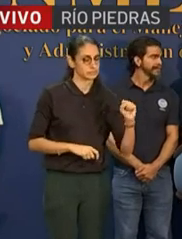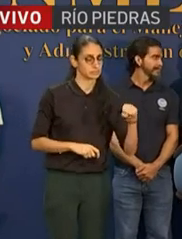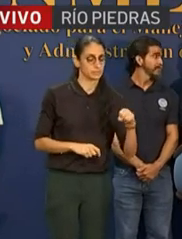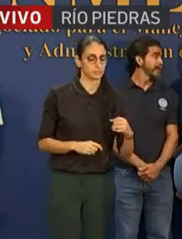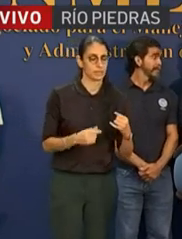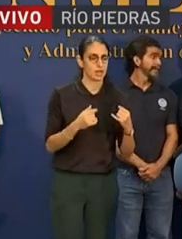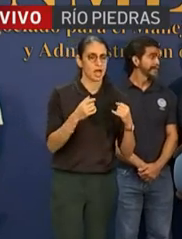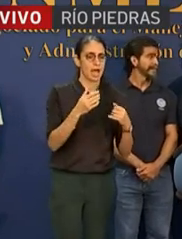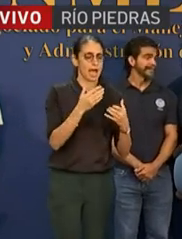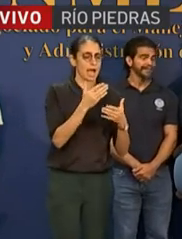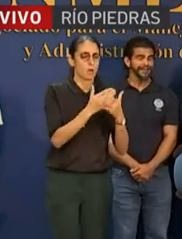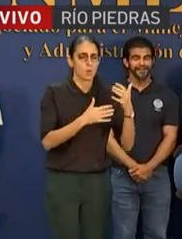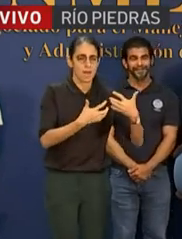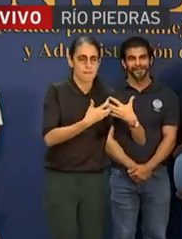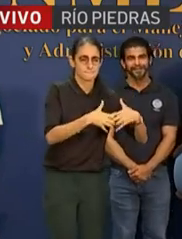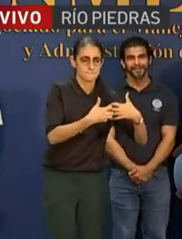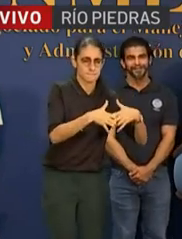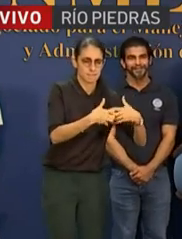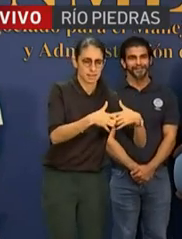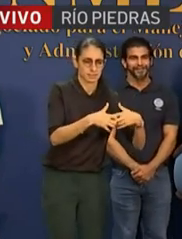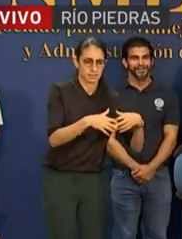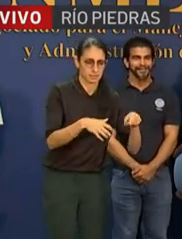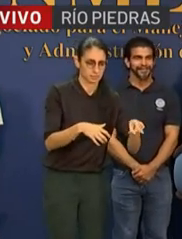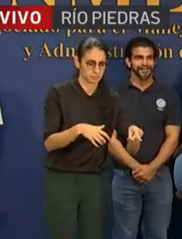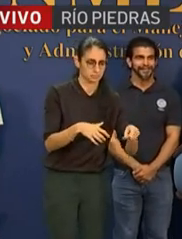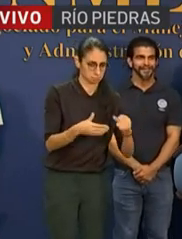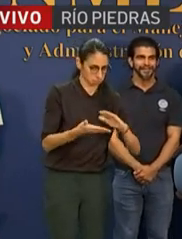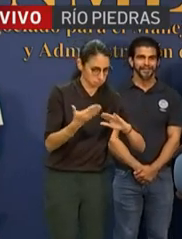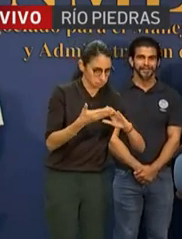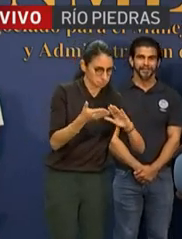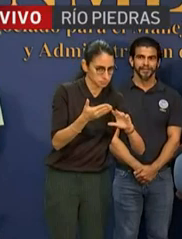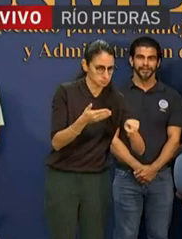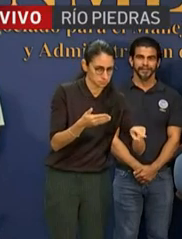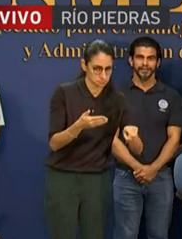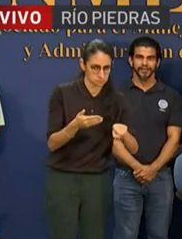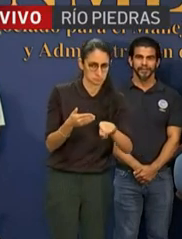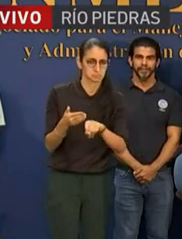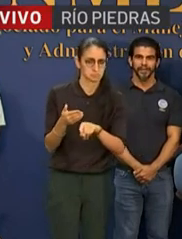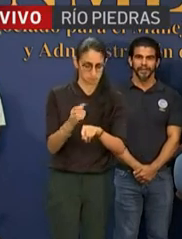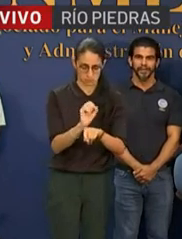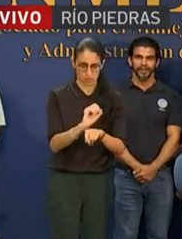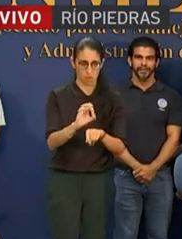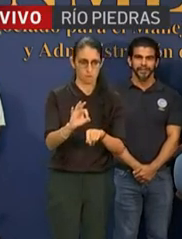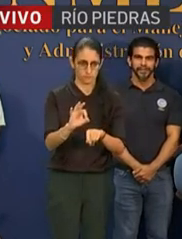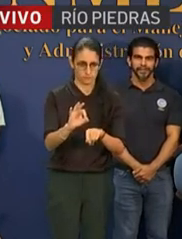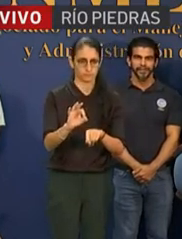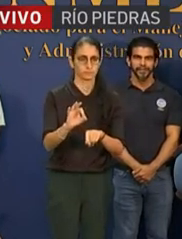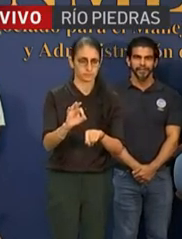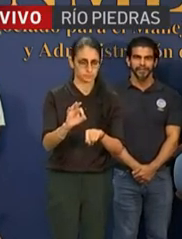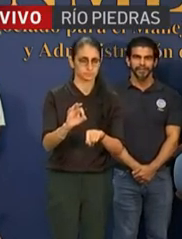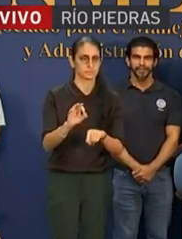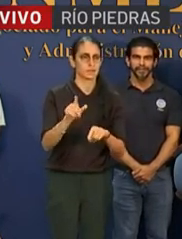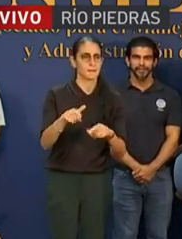¿QUÉ ESTACIONES EN PARTICULARES PODRÍAN SUFRIR ESTE TIPO, DE